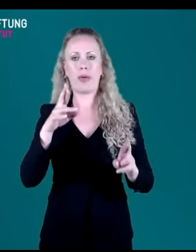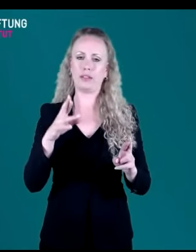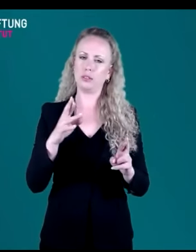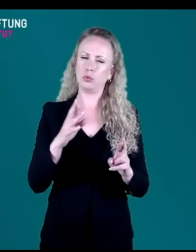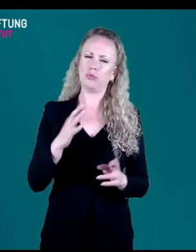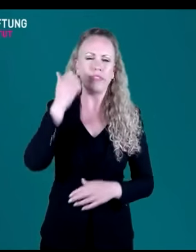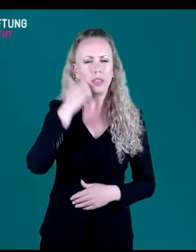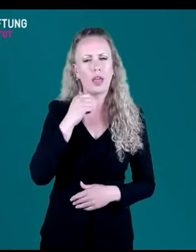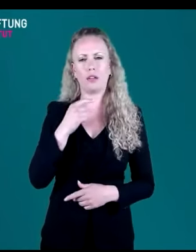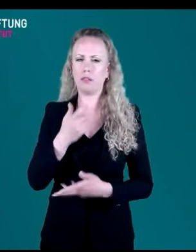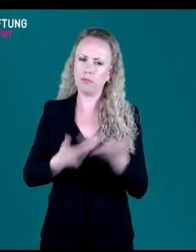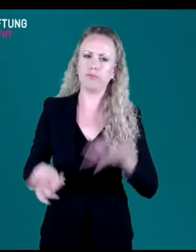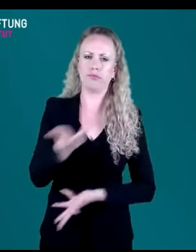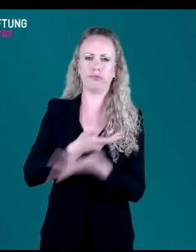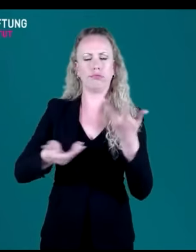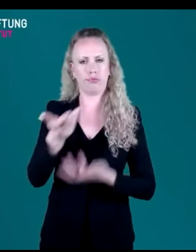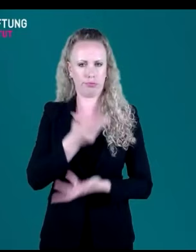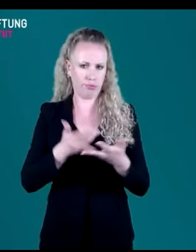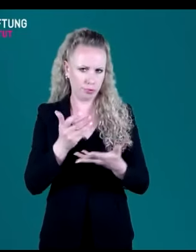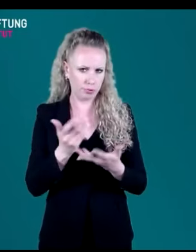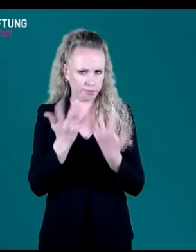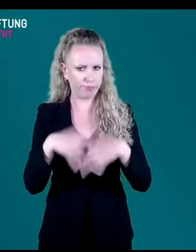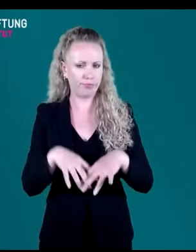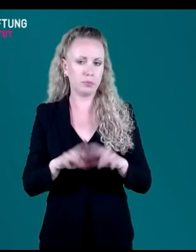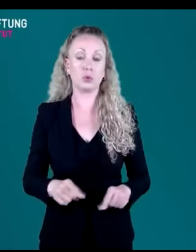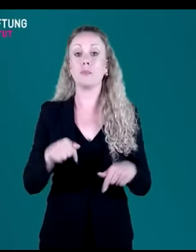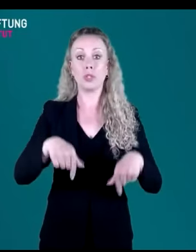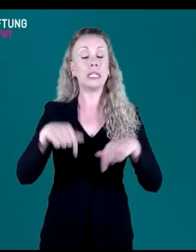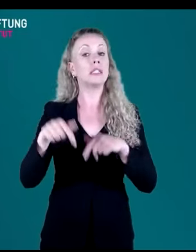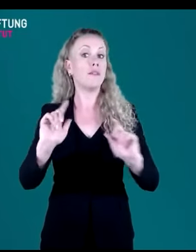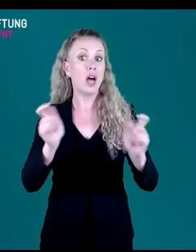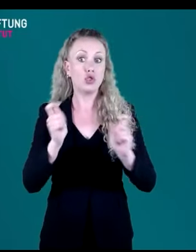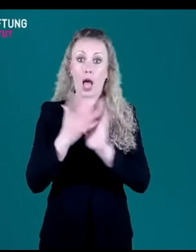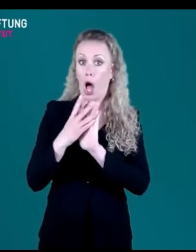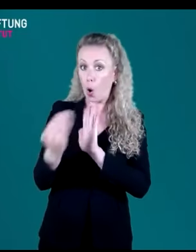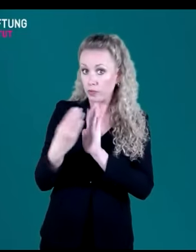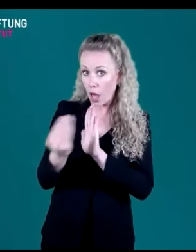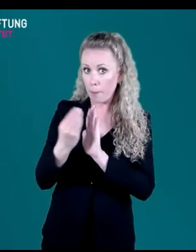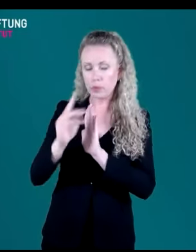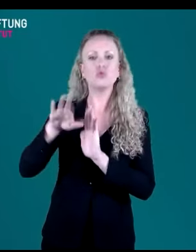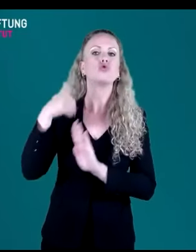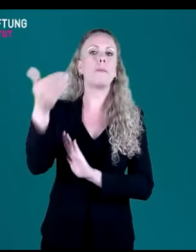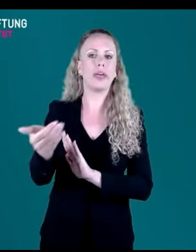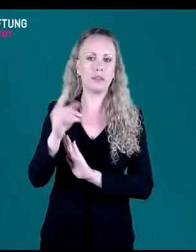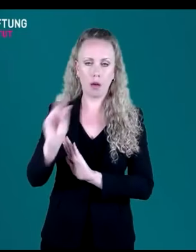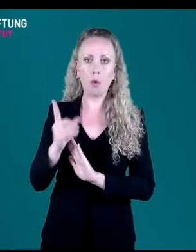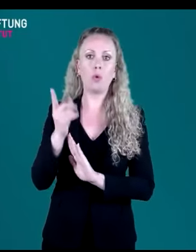Und, ganz wichtig: Diese Veranstaltung wird aufgezeichnet und im Nachgang zu Dokumentationszwecken als Video online gestellt